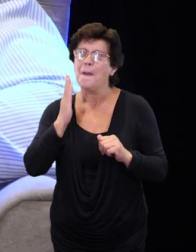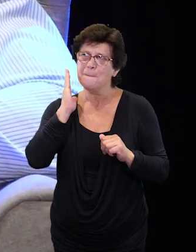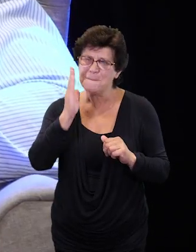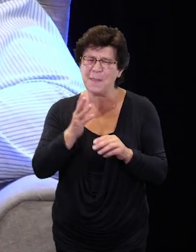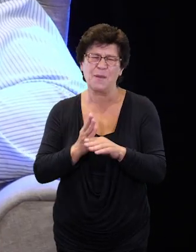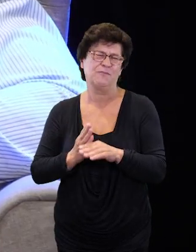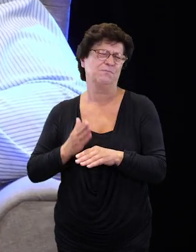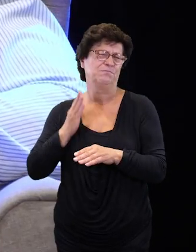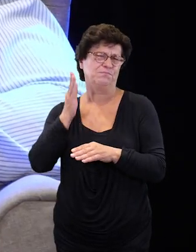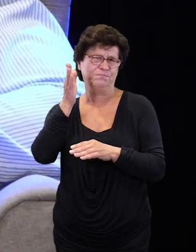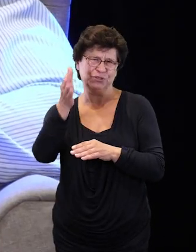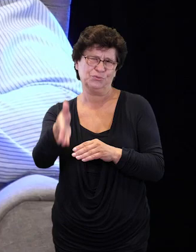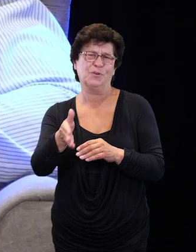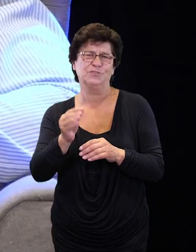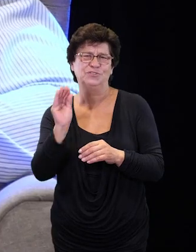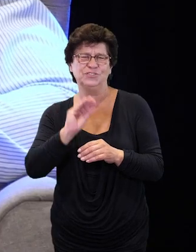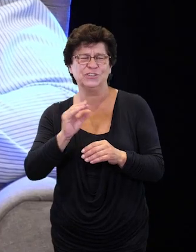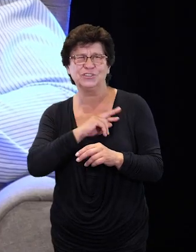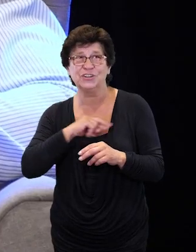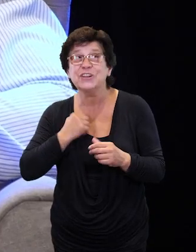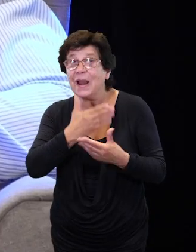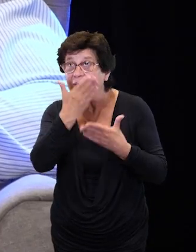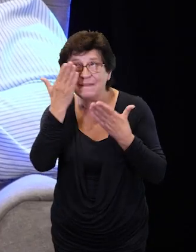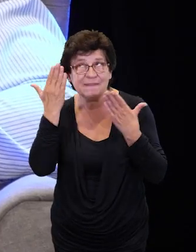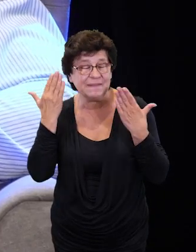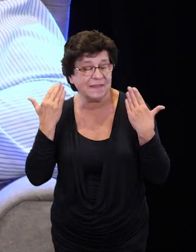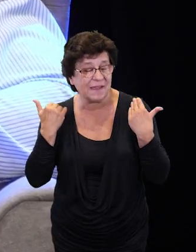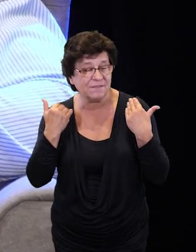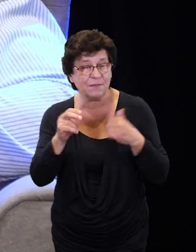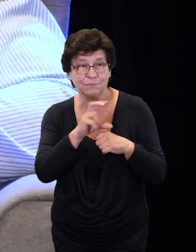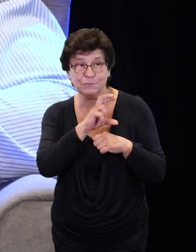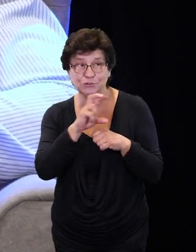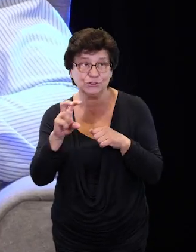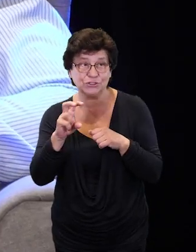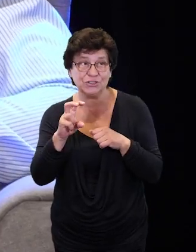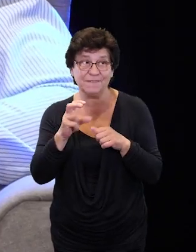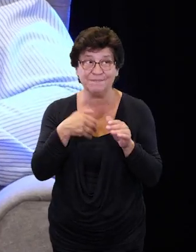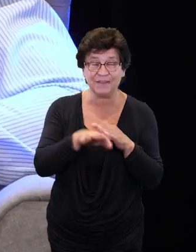ale jeszcze nie będę o tym mówił, bo nie wiem, czy wyjdą. Marzy mi się serial medyczny, taki prawdziwy, o, to na pewno.